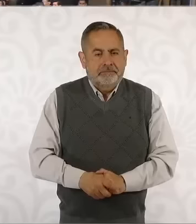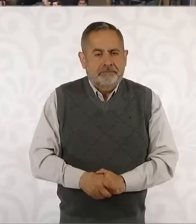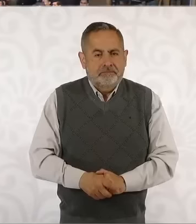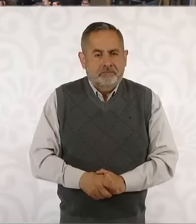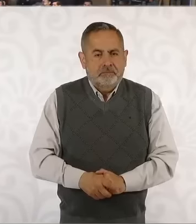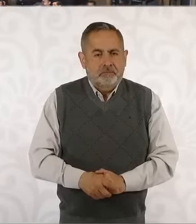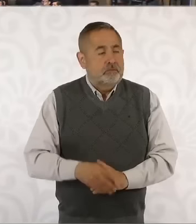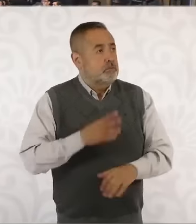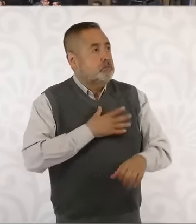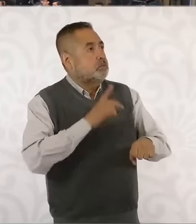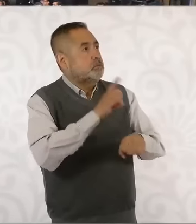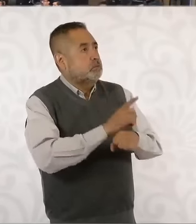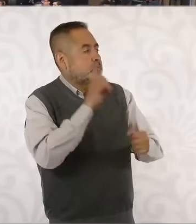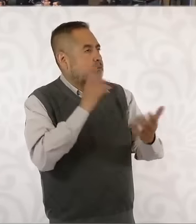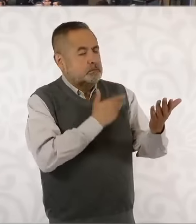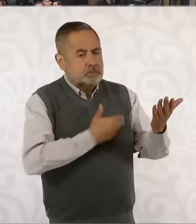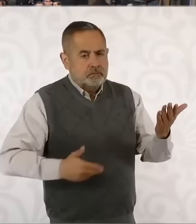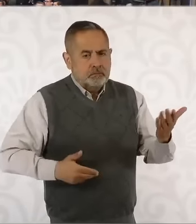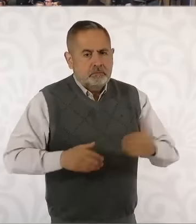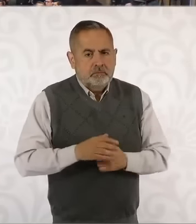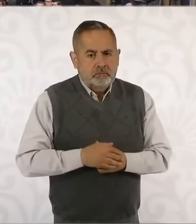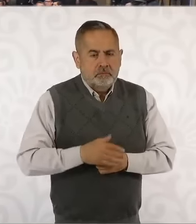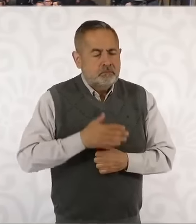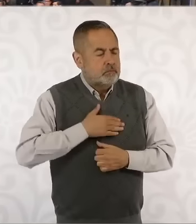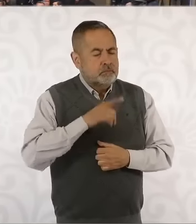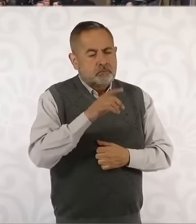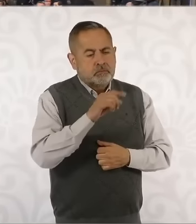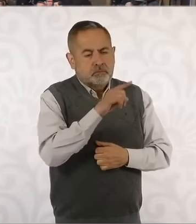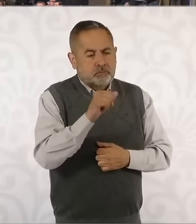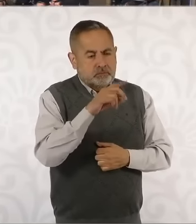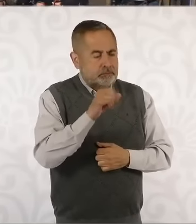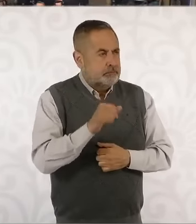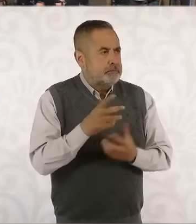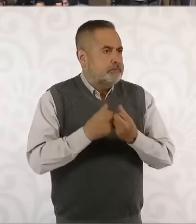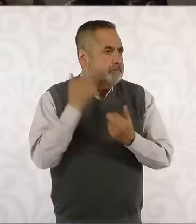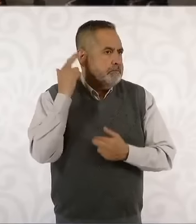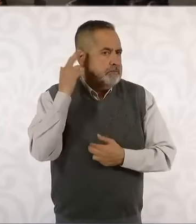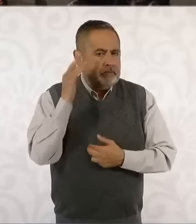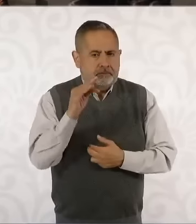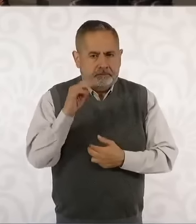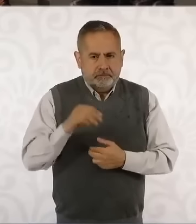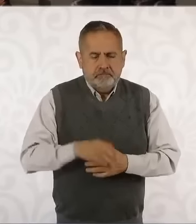Buen día, presidenta Jonathan Losada en la Red Máxima FM. Pues primero eh condenamos también